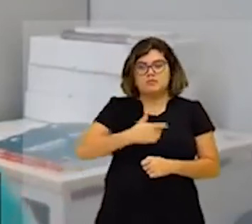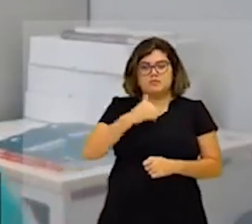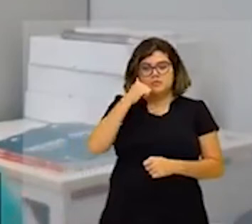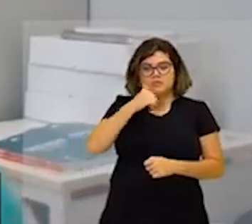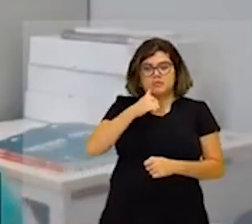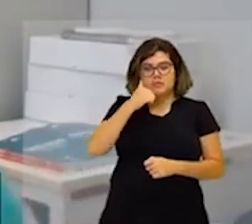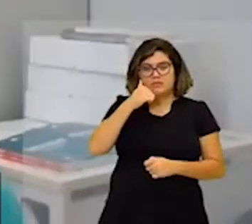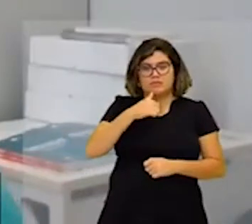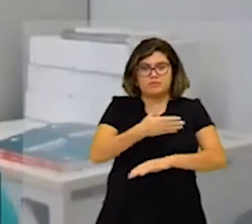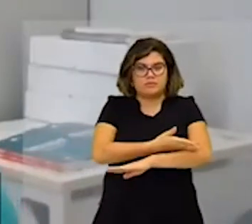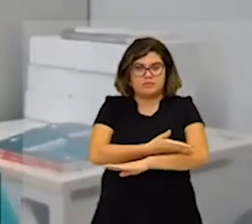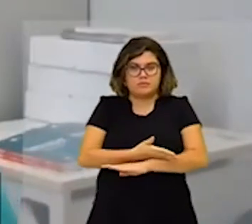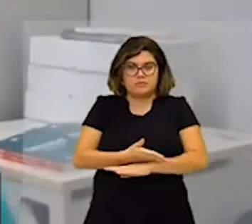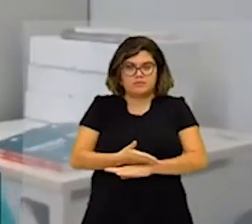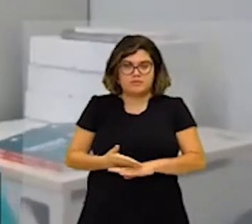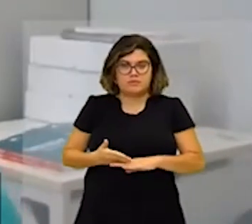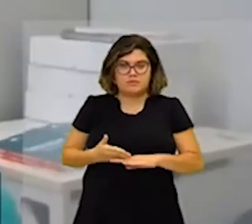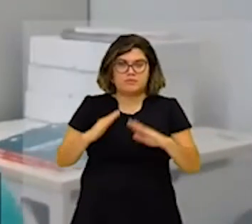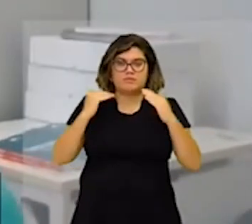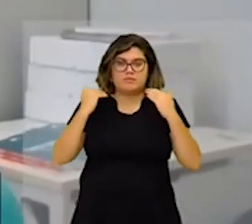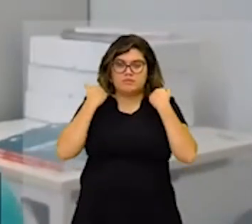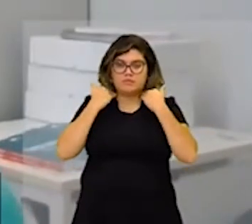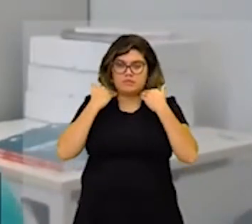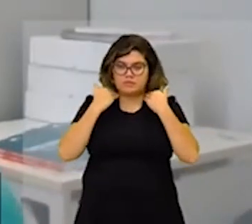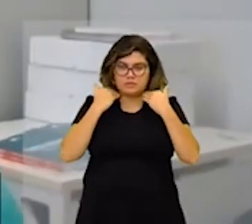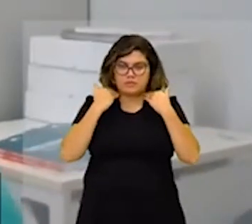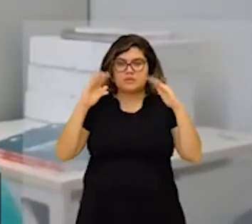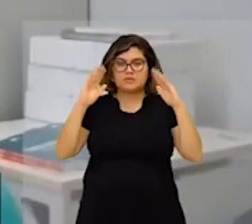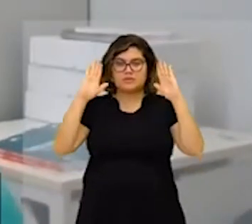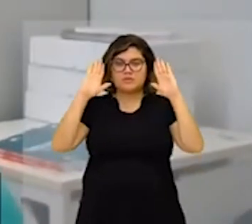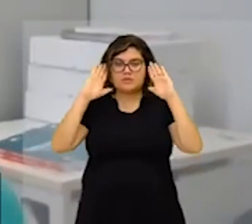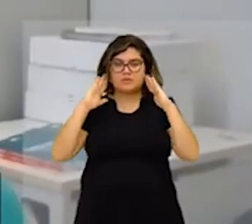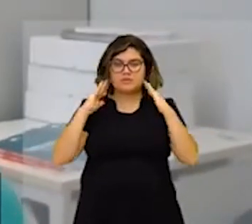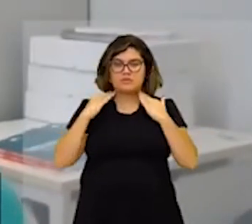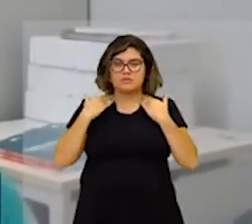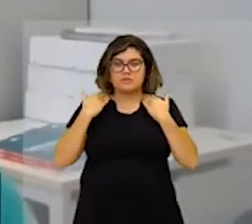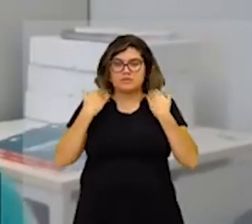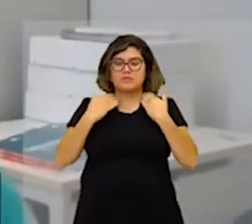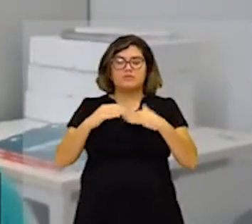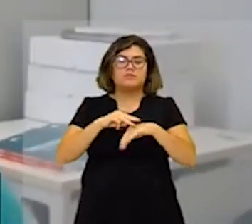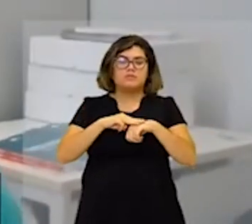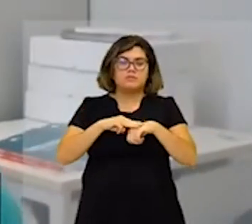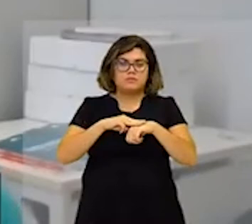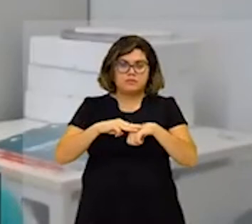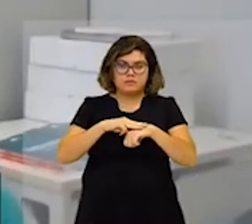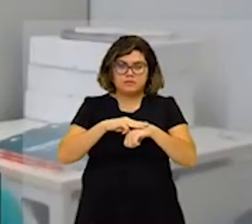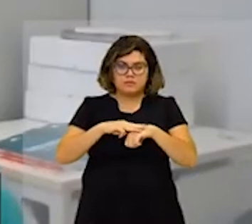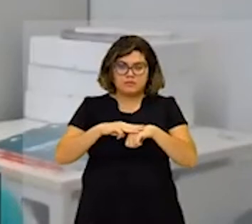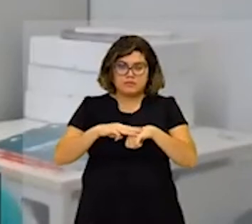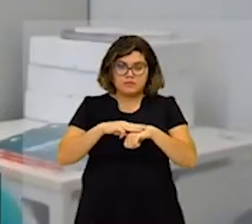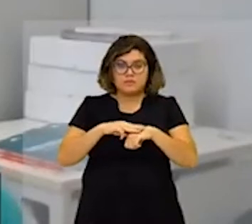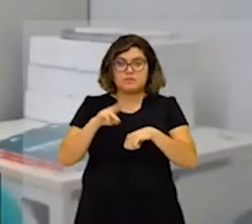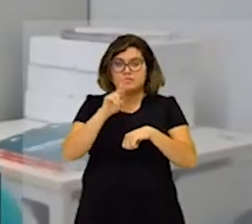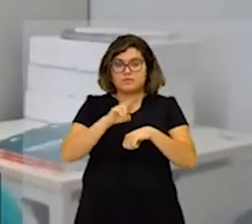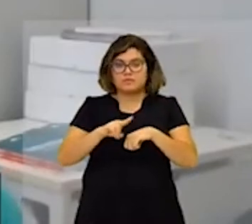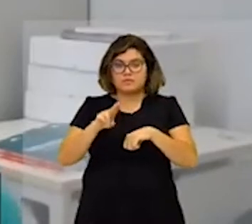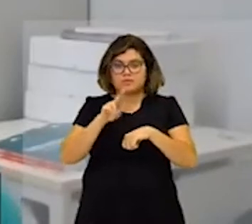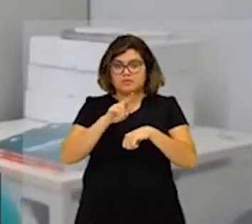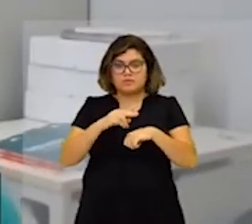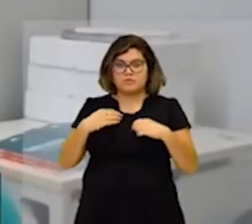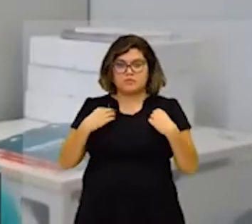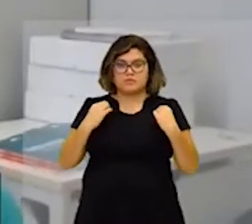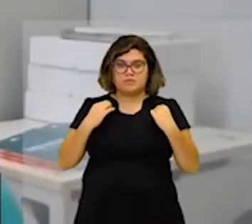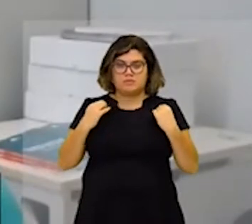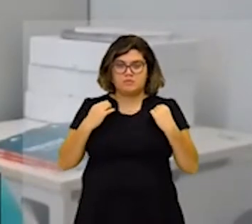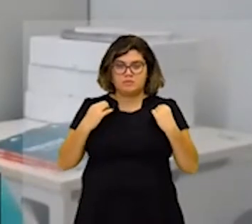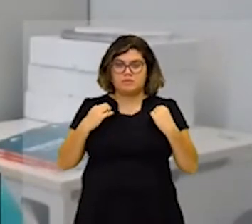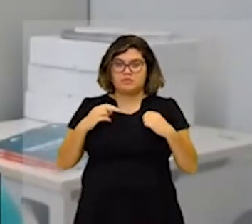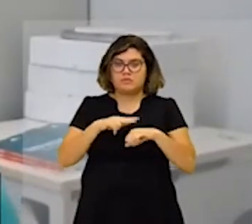mulher branca cabelo liso castanho curtos estão utilizando um blazer Verde ao fundo